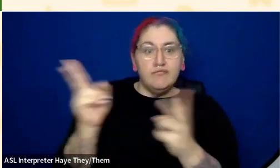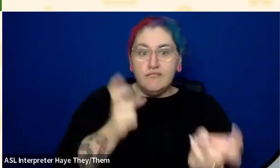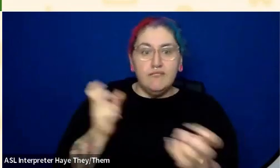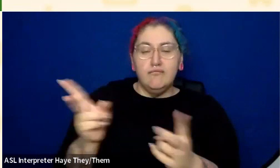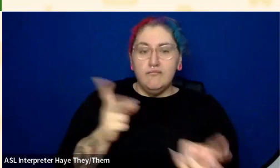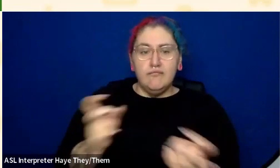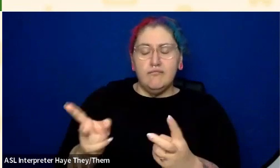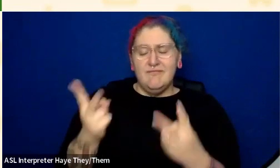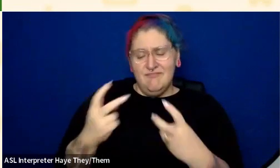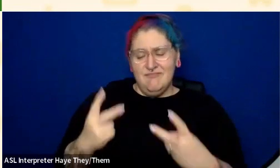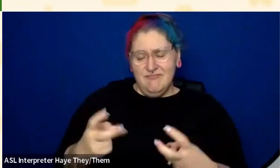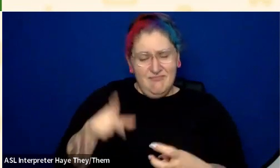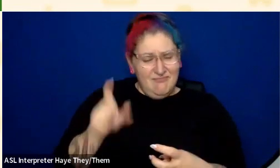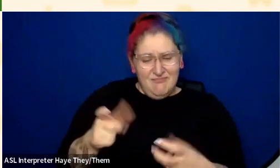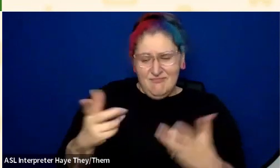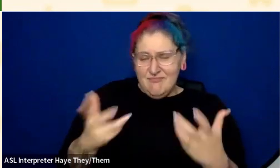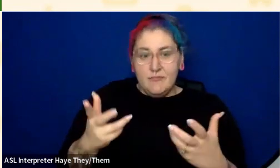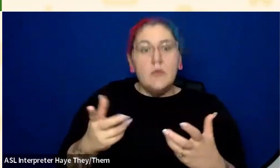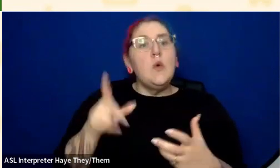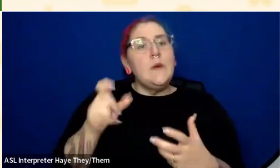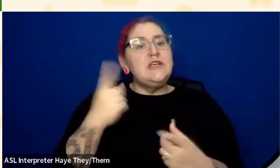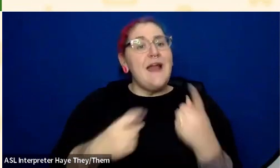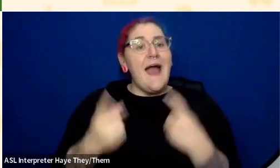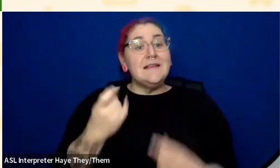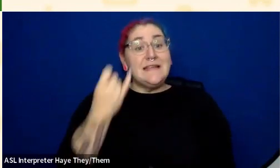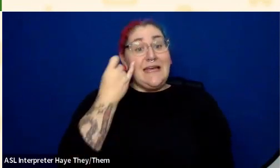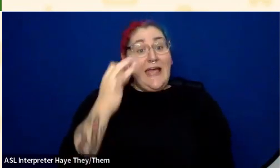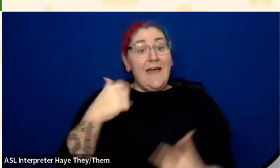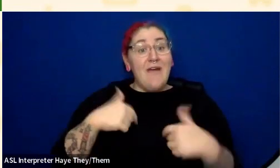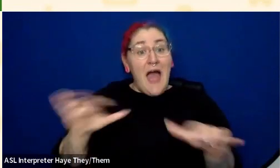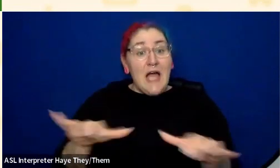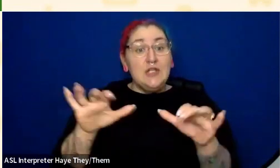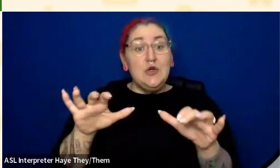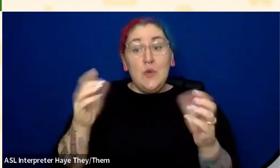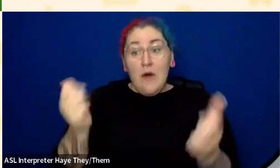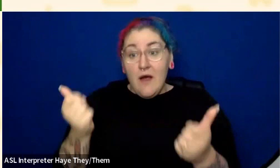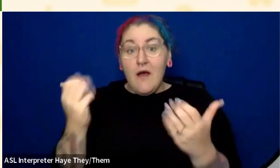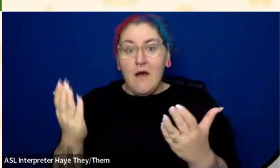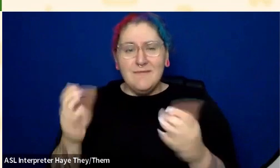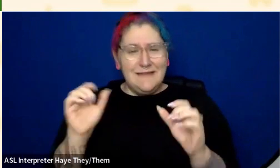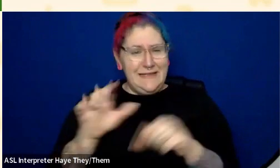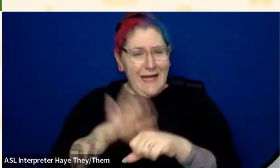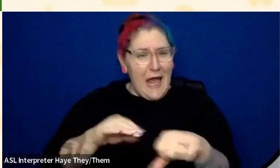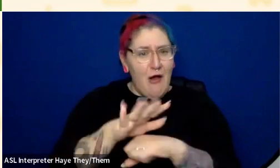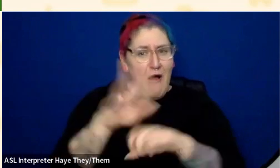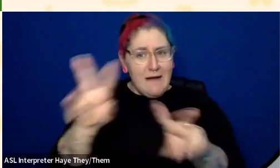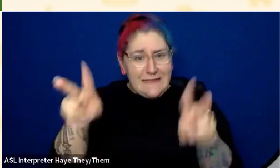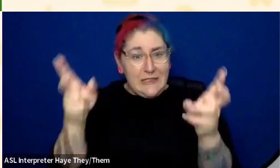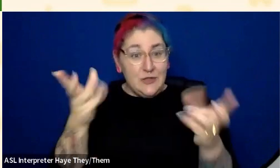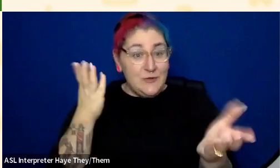si algo que estamos haciendo puede causar problemas a alguien cuando quieran utilizar el sitio. Ése es el primer paso para responder a la pregunta: ¿deberíamos hacer esto?